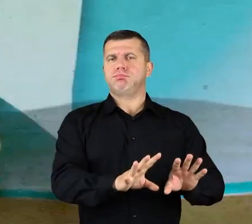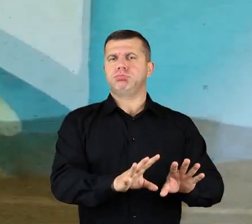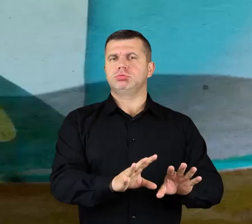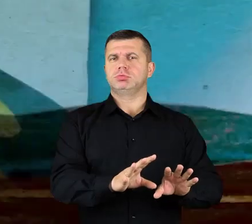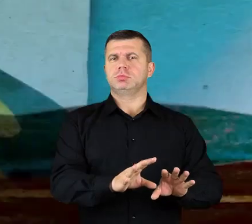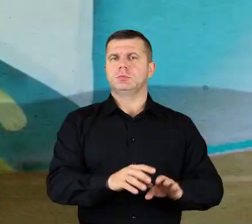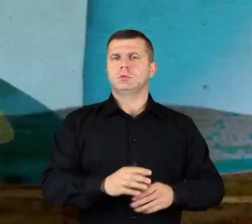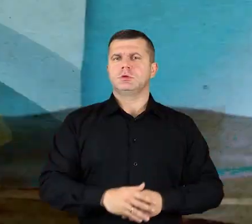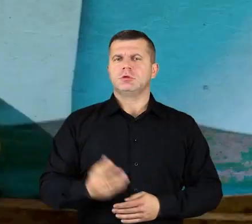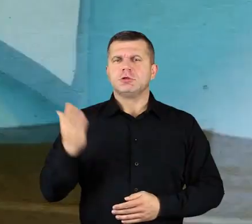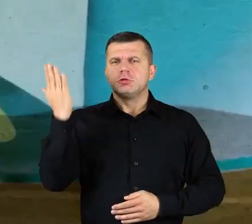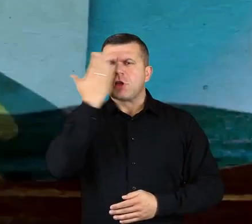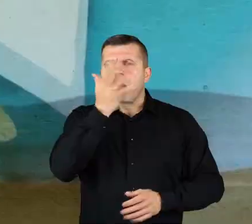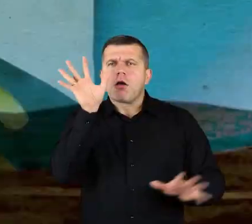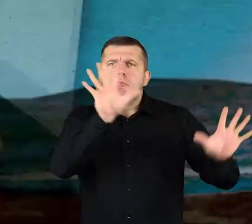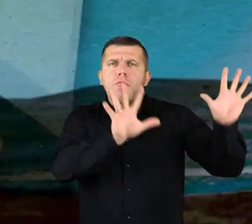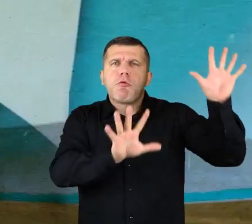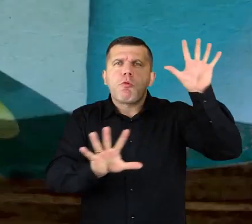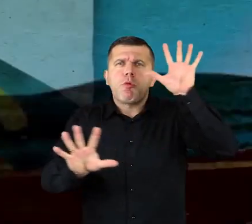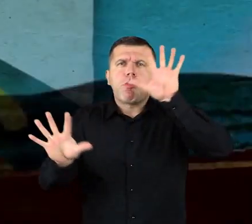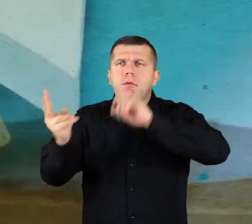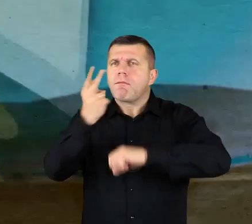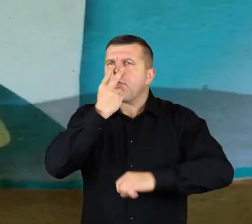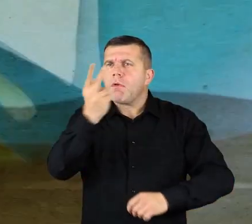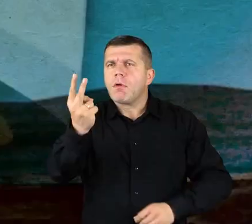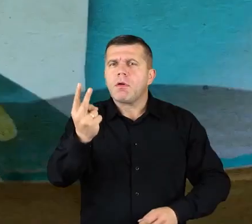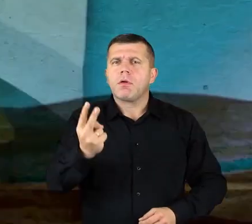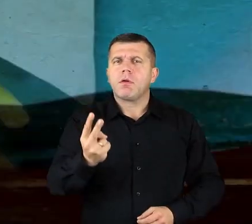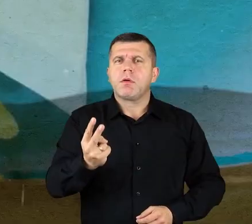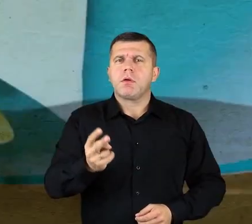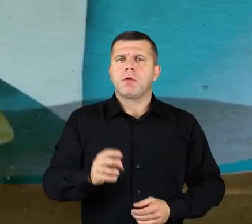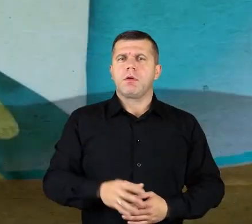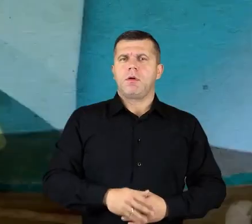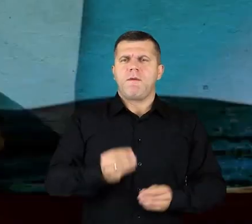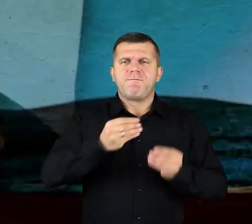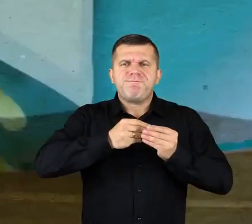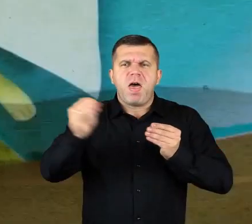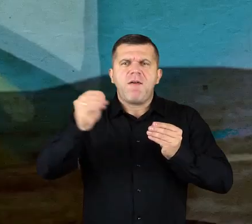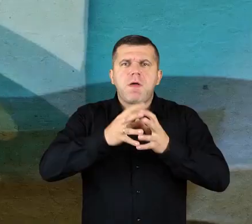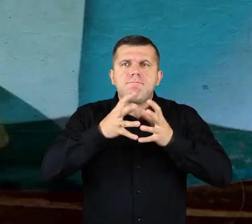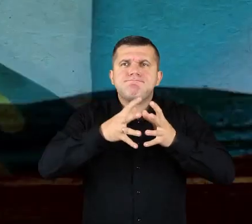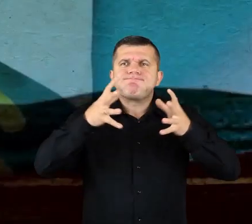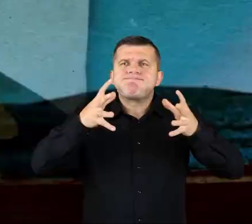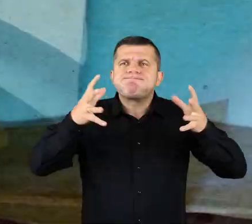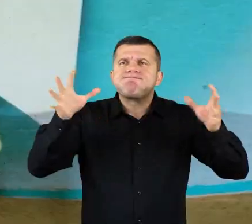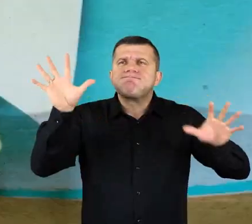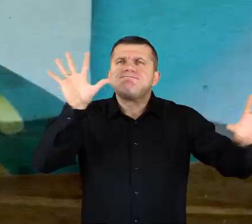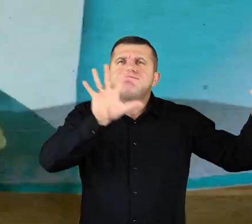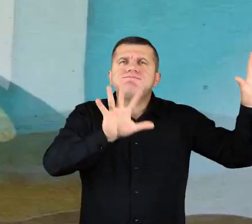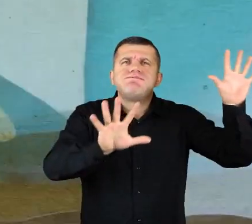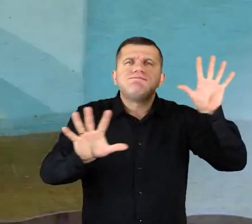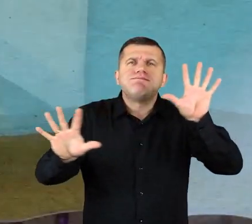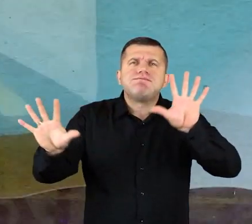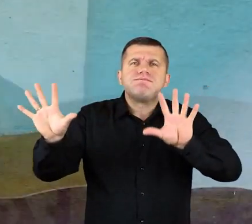A wtedy czarne chmury zaczęły zbierać się nad łodzią – i było ich co raz więcej, więcej, więcej.